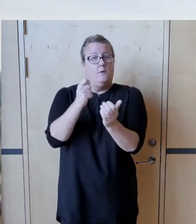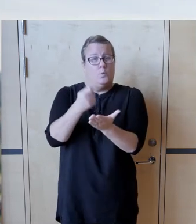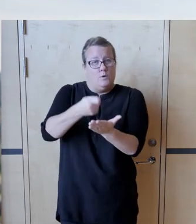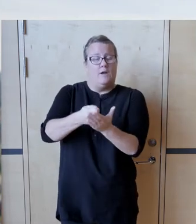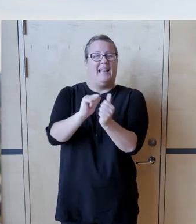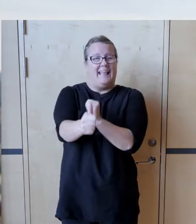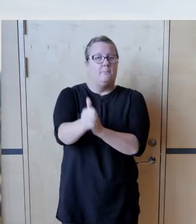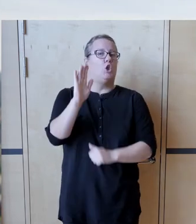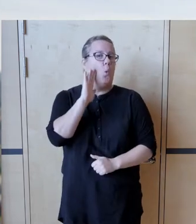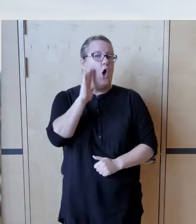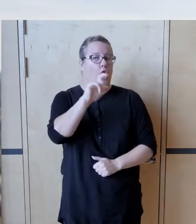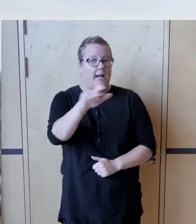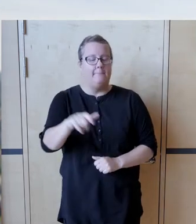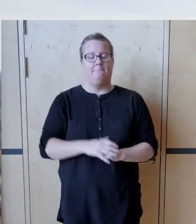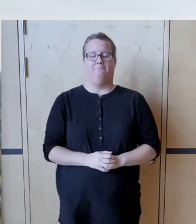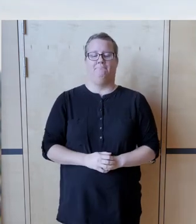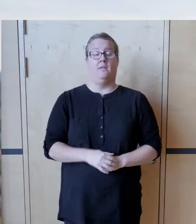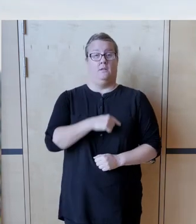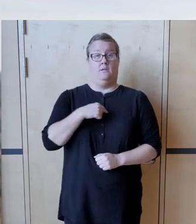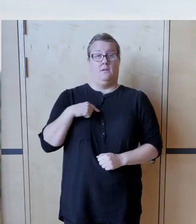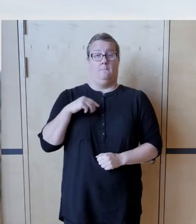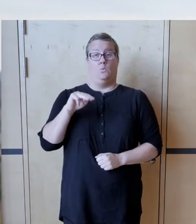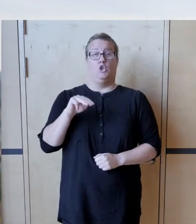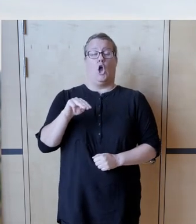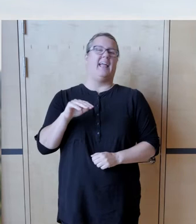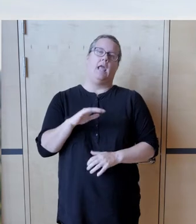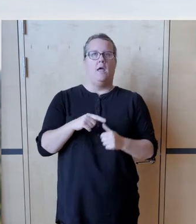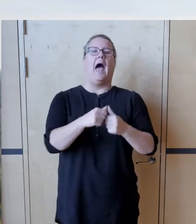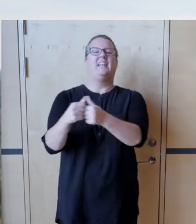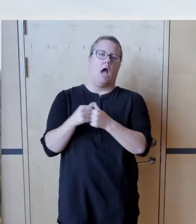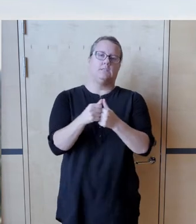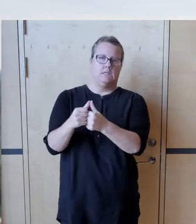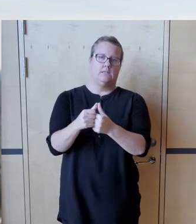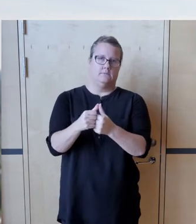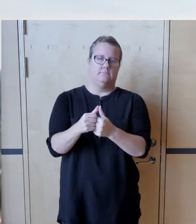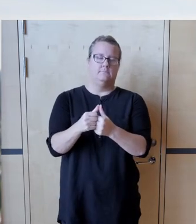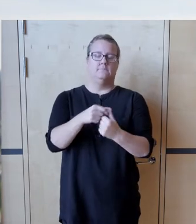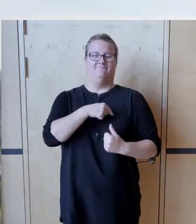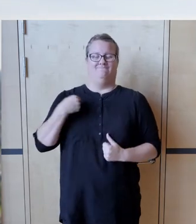Ja men från Moderaternas sida eller från alliansens sida ska jag säga så de har De har